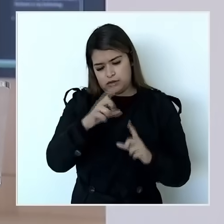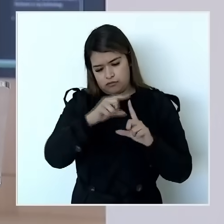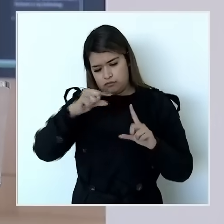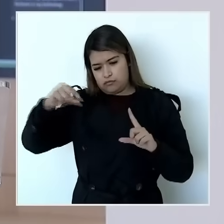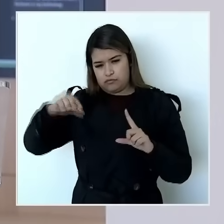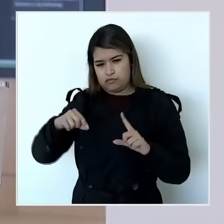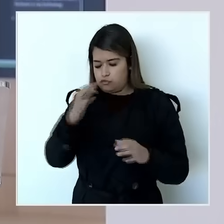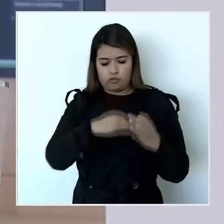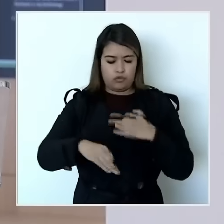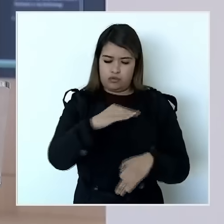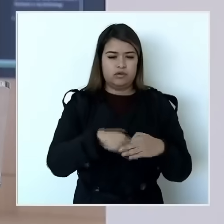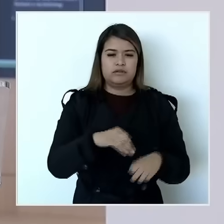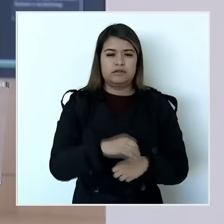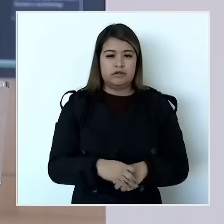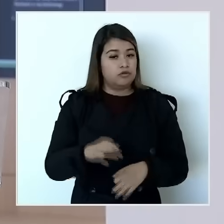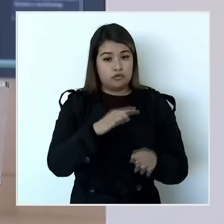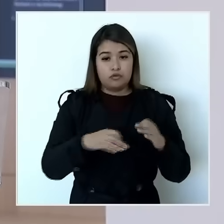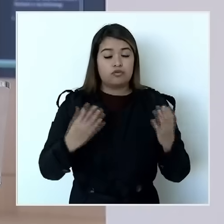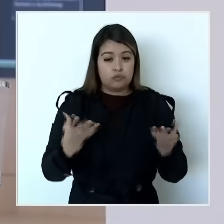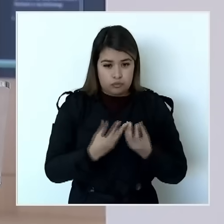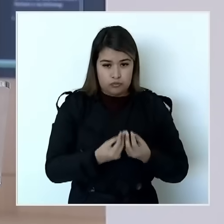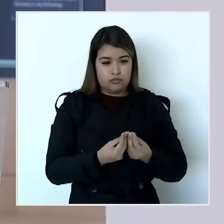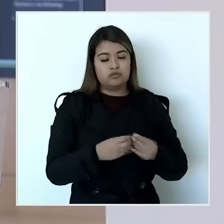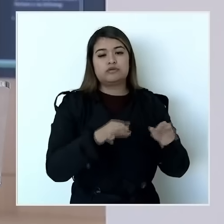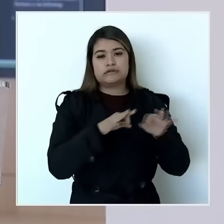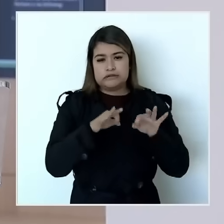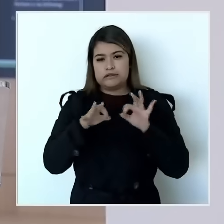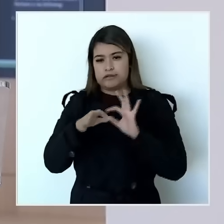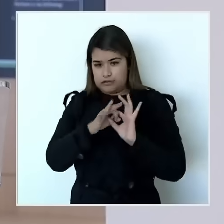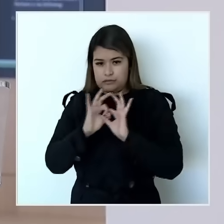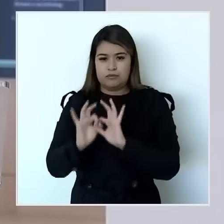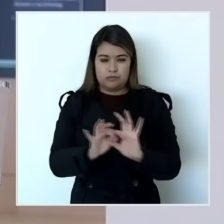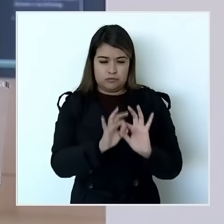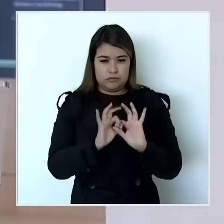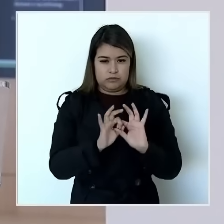trabaja en estrecha coordinación con la Oficina de Aduanas y Protección Fronteriza de los Estados